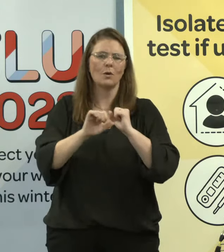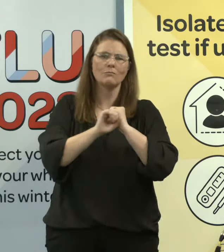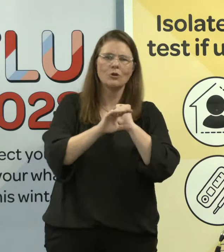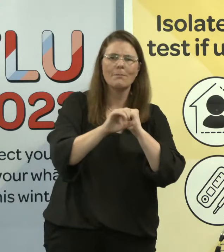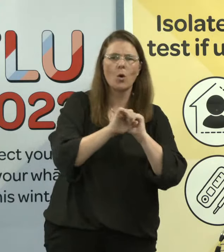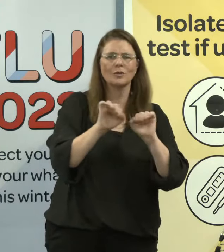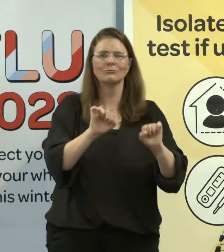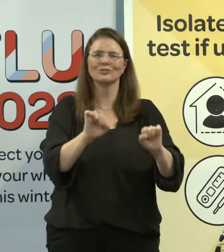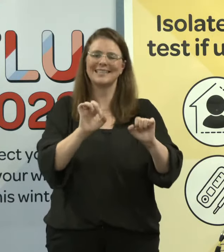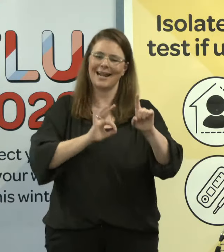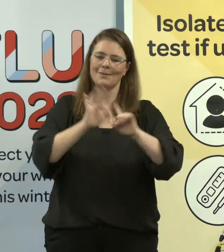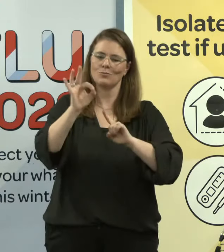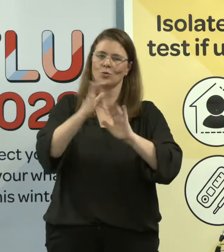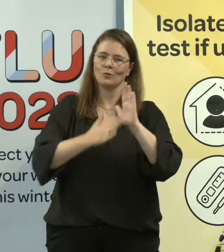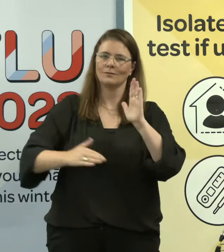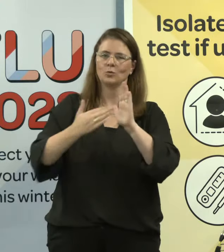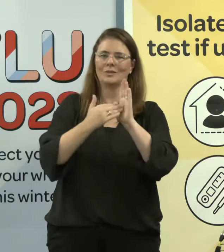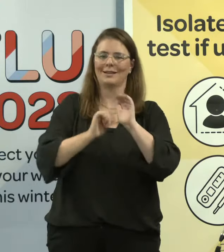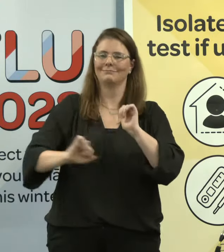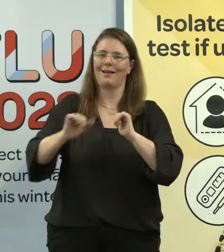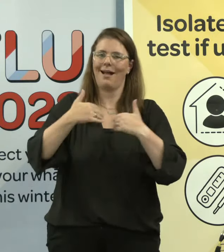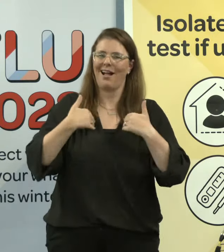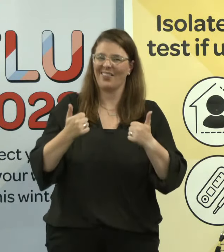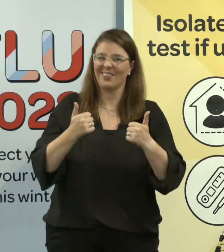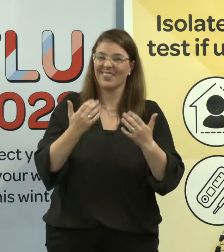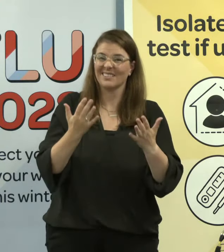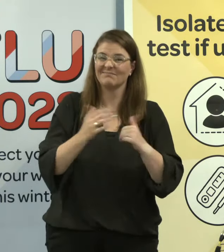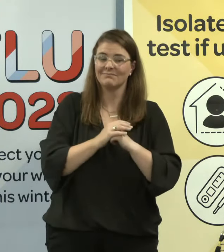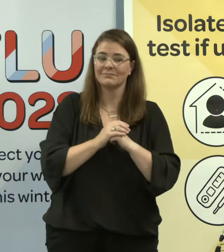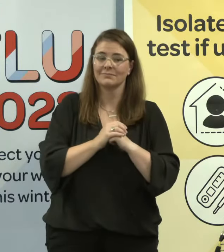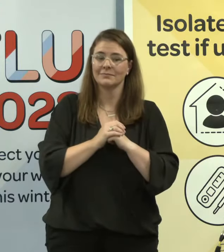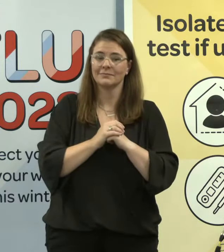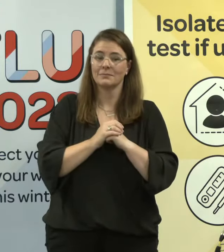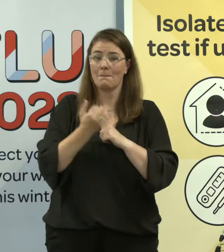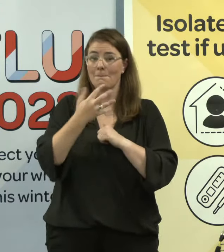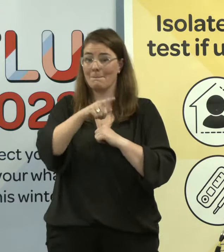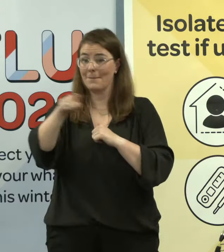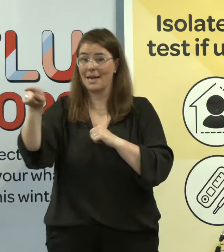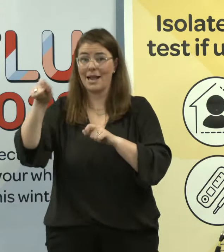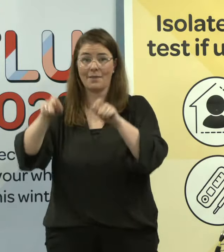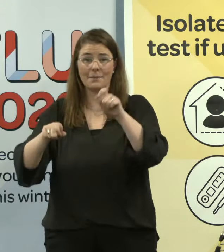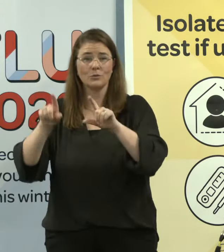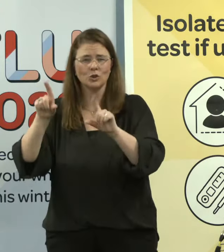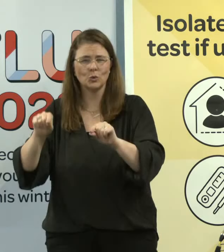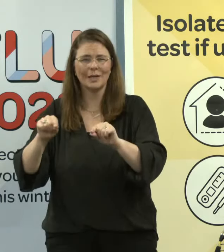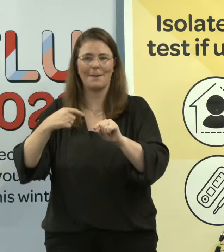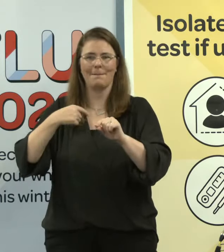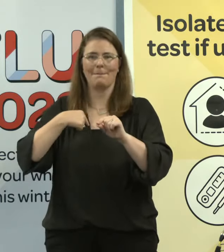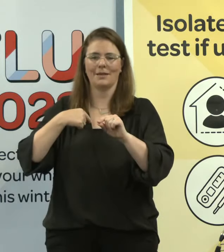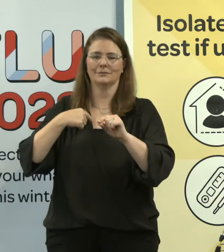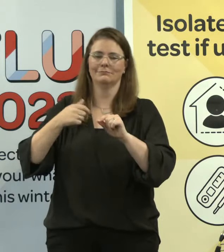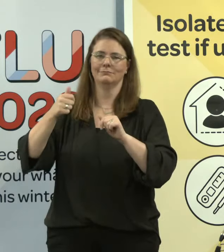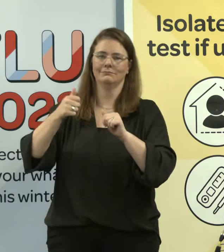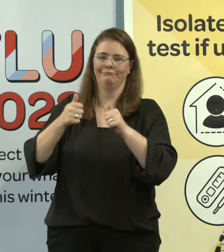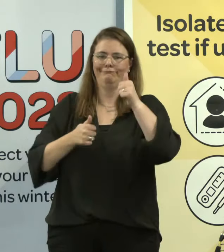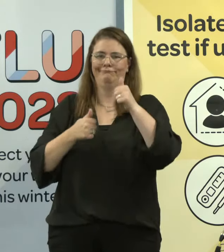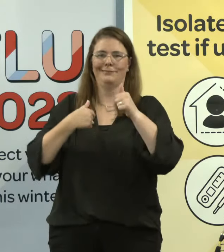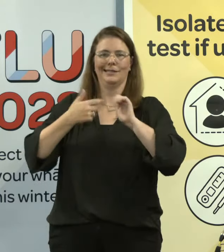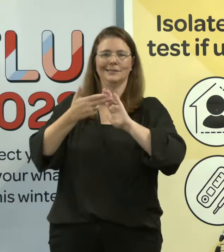pai... Ko te mahi a te kaiwhakahaere o hauora tmatanui